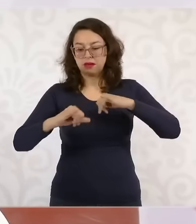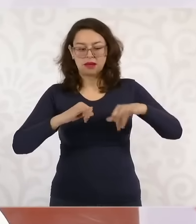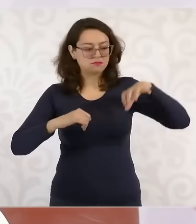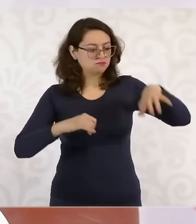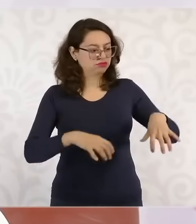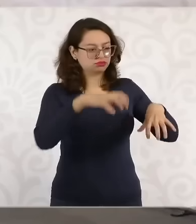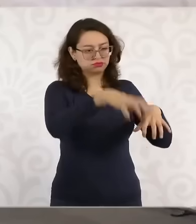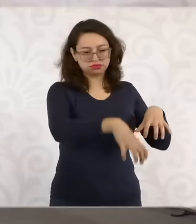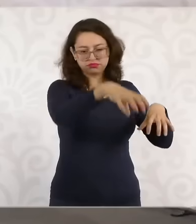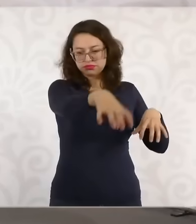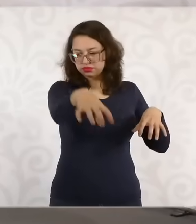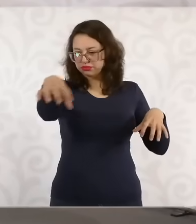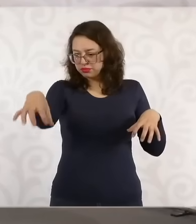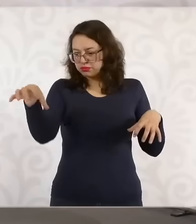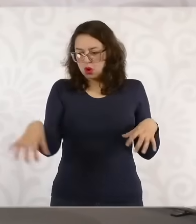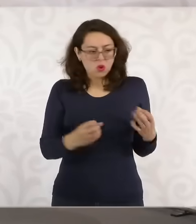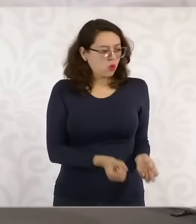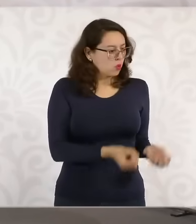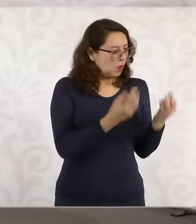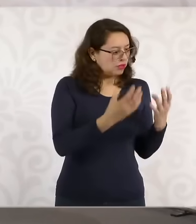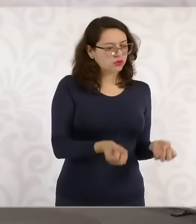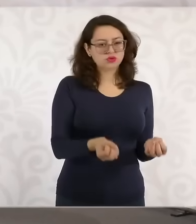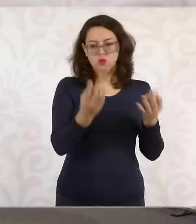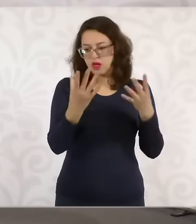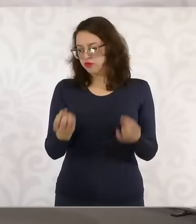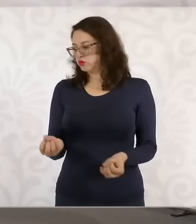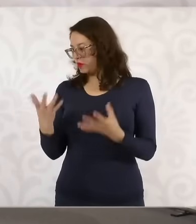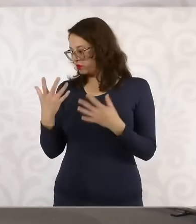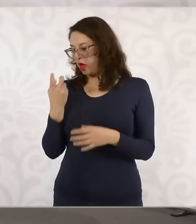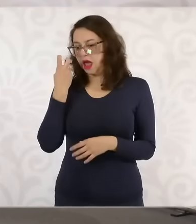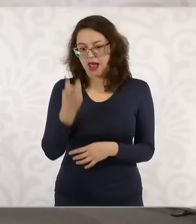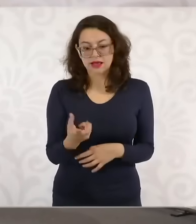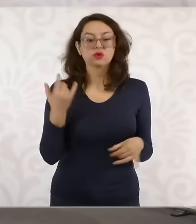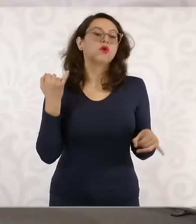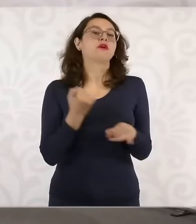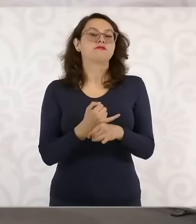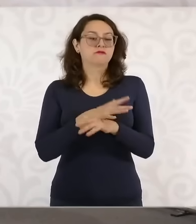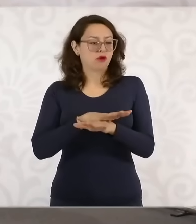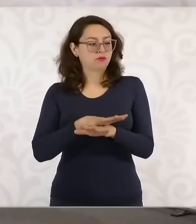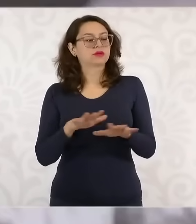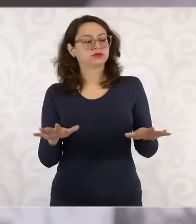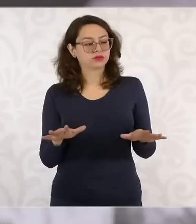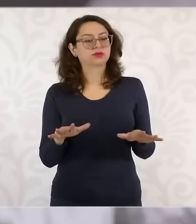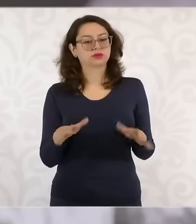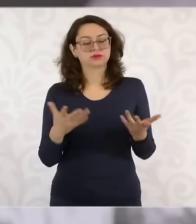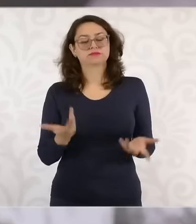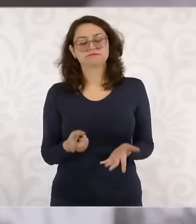pasa en un territorio que nos pueda estar dando una información para prevenir la discapacidad.